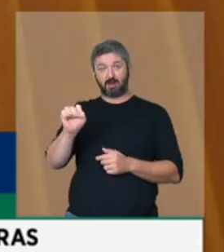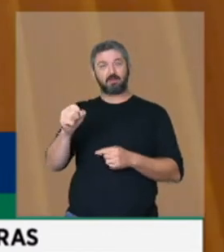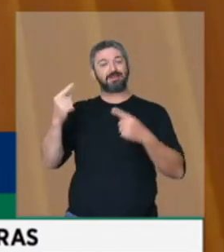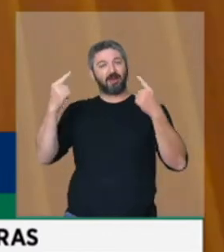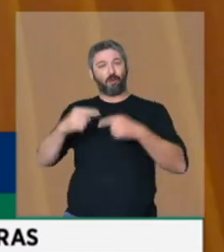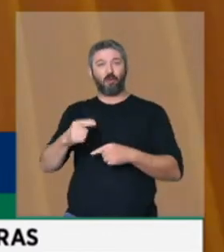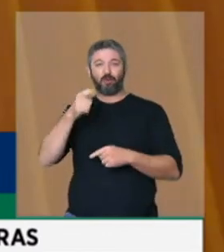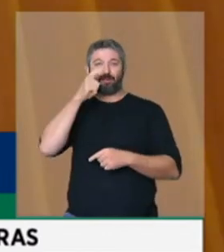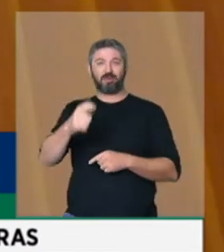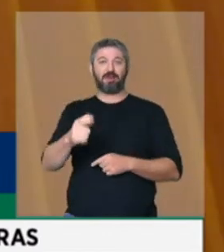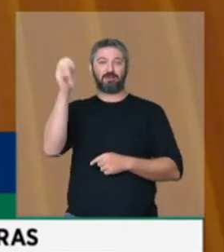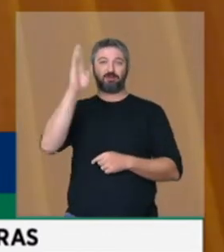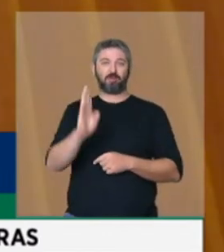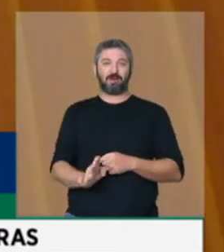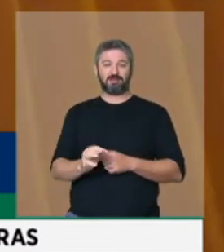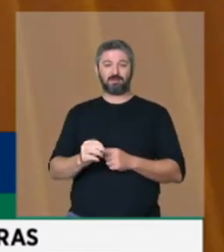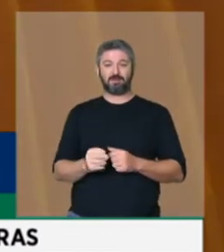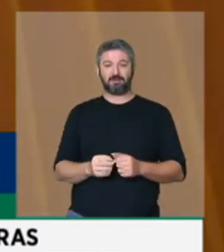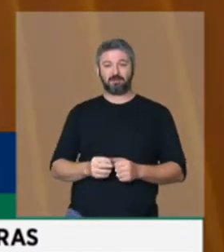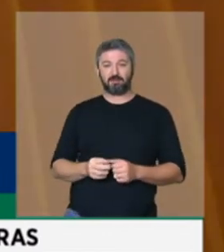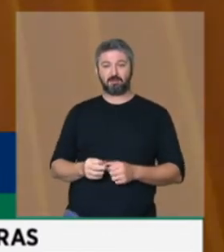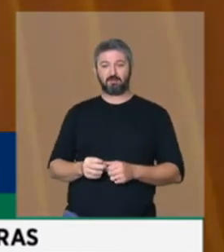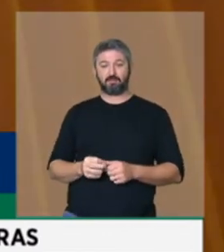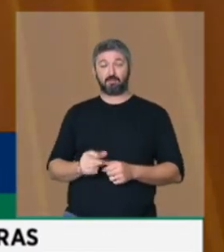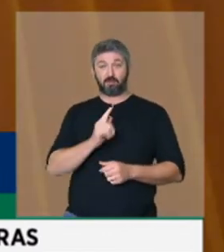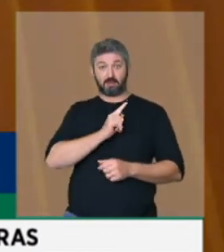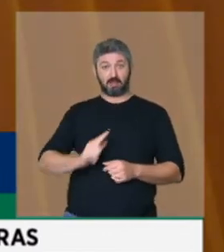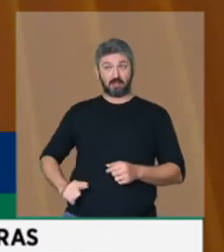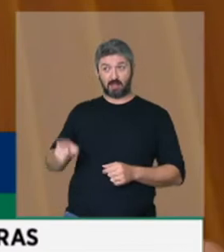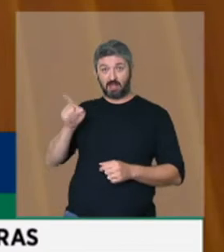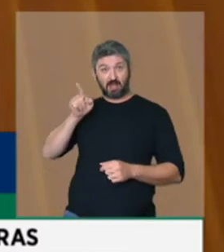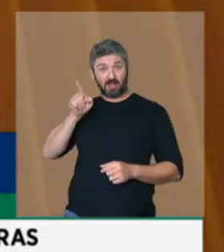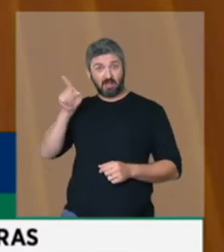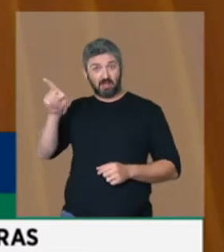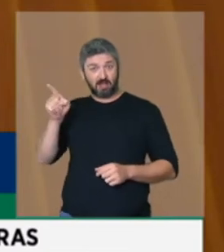PATRIMÔNIO... NA EMPRESA PRIVADA... QUE VENDA PELO LUCRO DE DOIS ANOS? ESTA